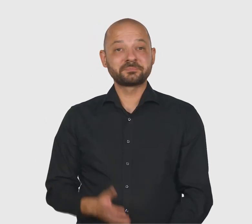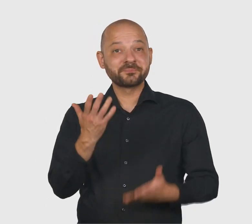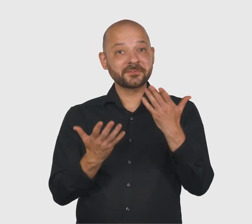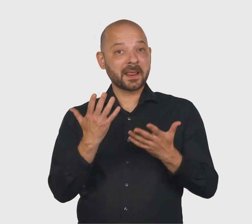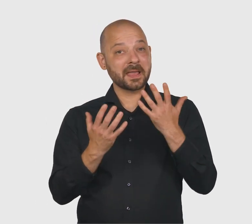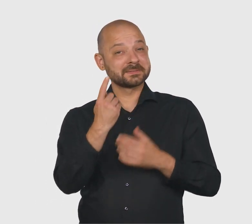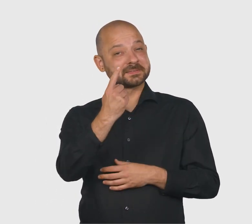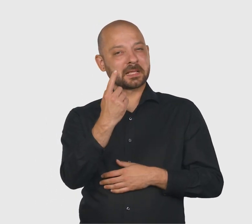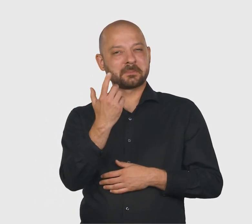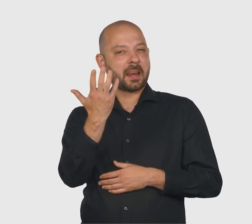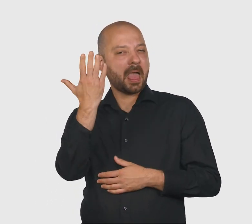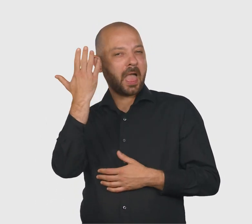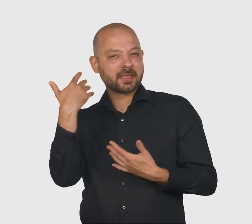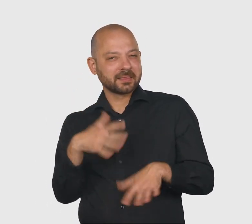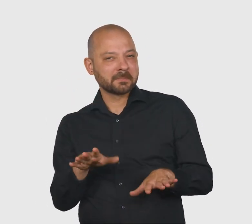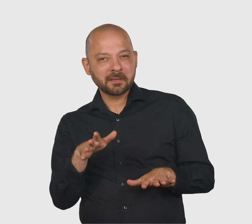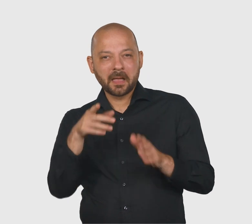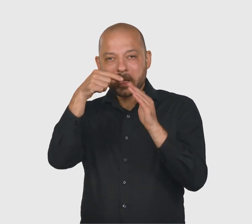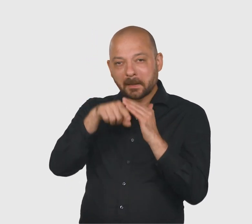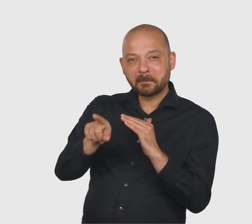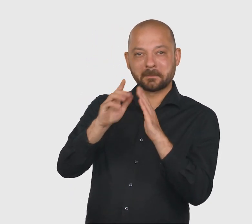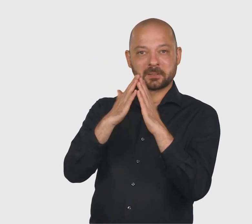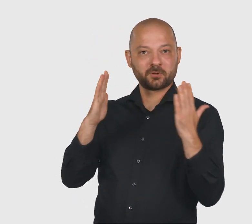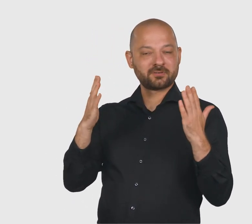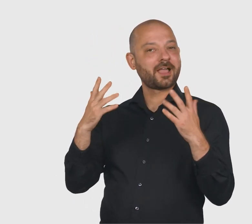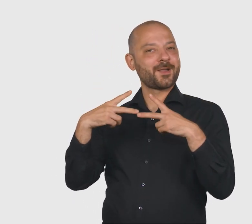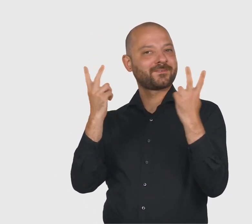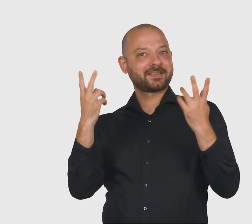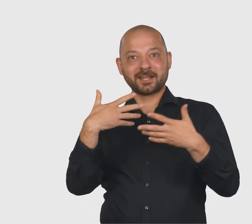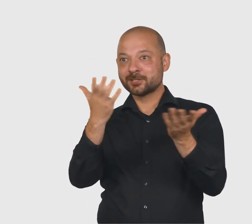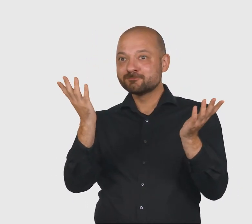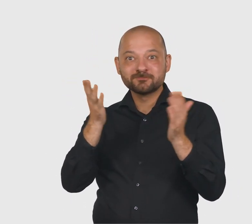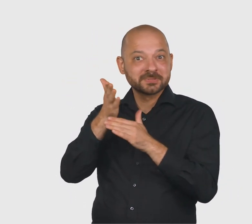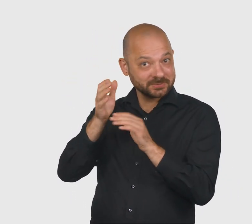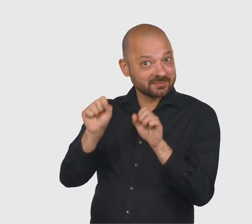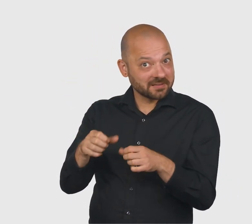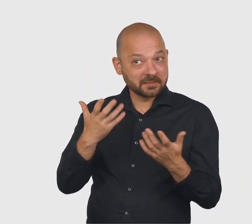Wenn Sie schon länger nicht mehr in einer Öffentlichen Bibliothek waren,